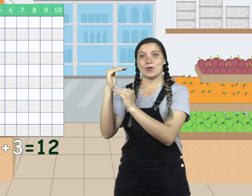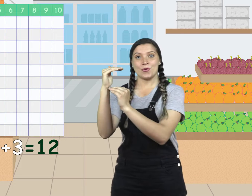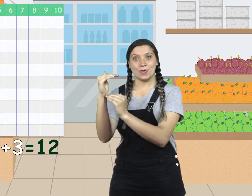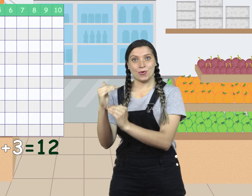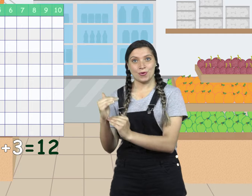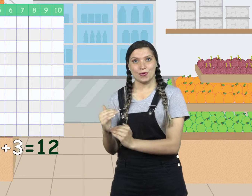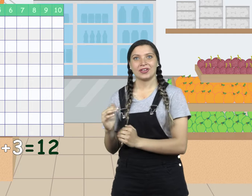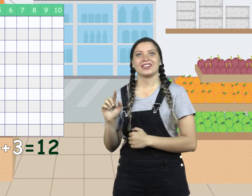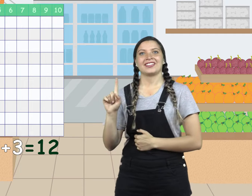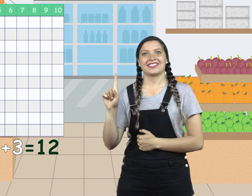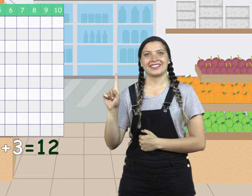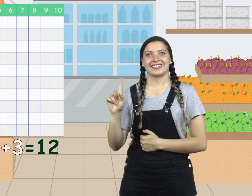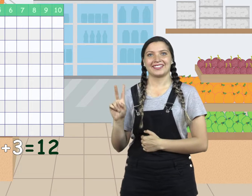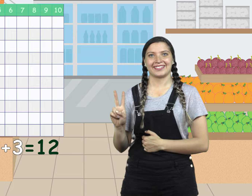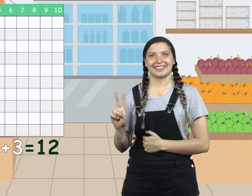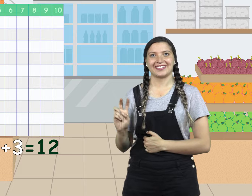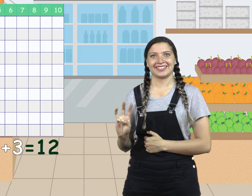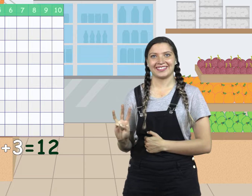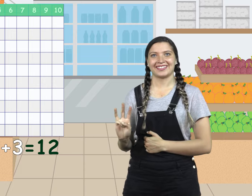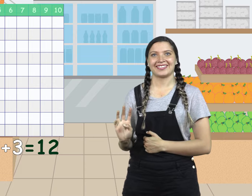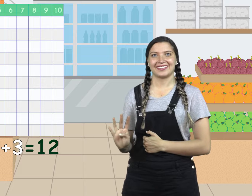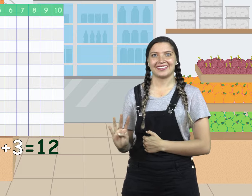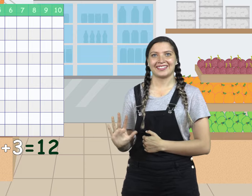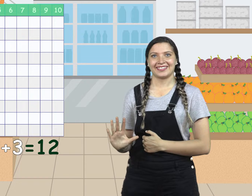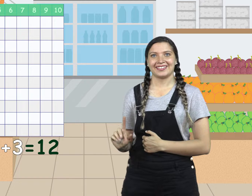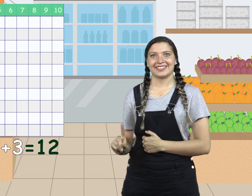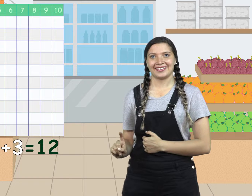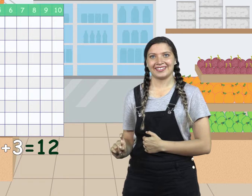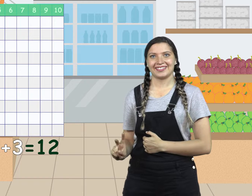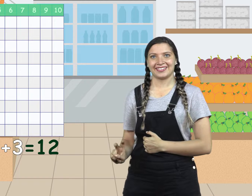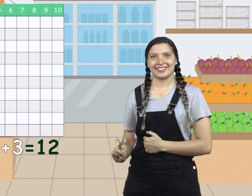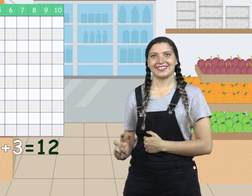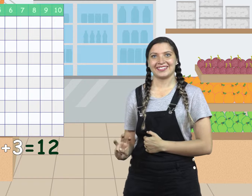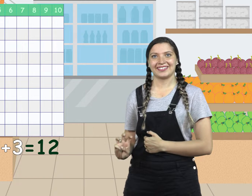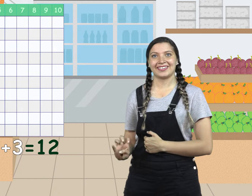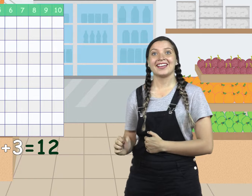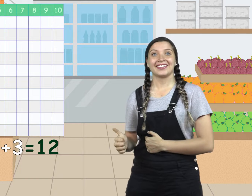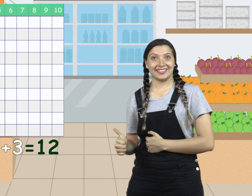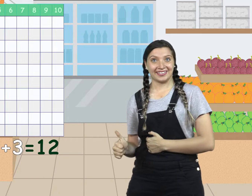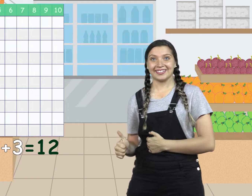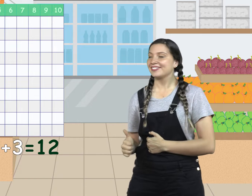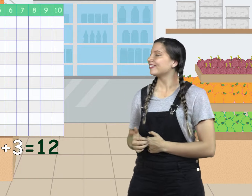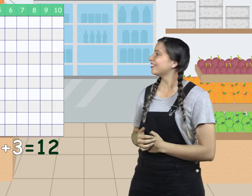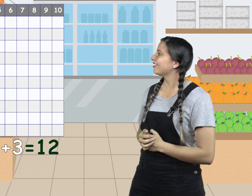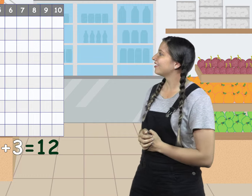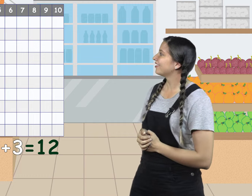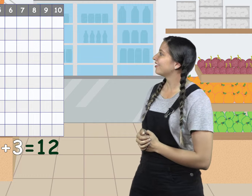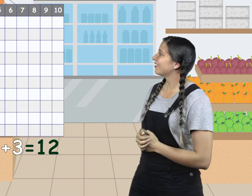Y la misma cantidad de arriba para abajo, del uno al diez.